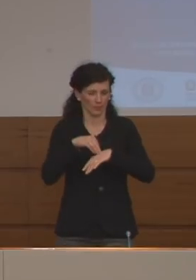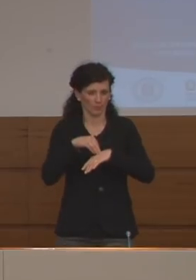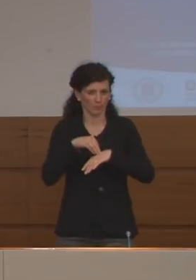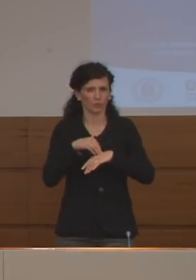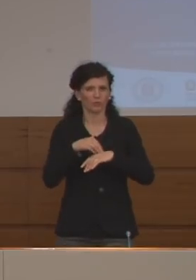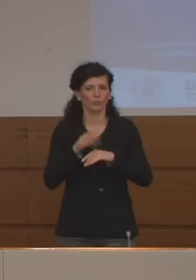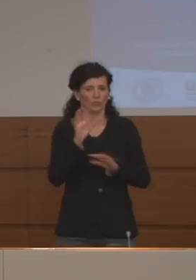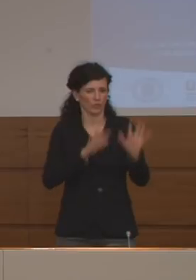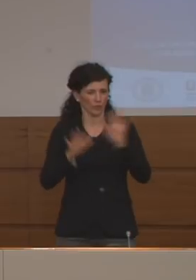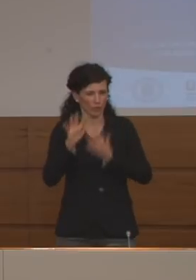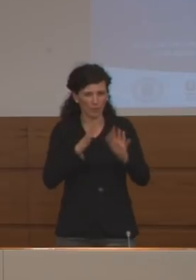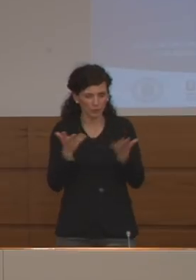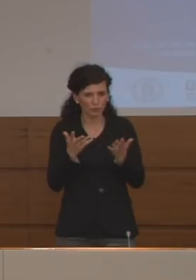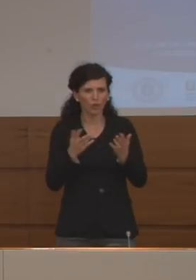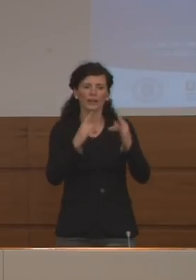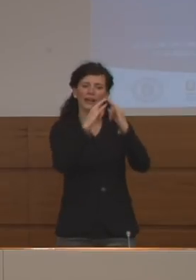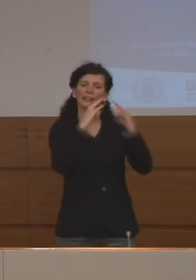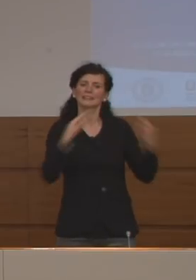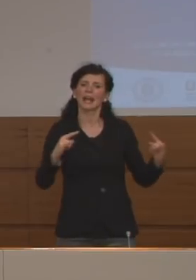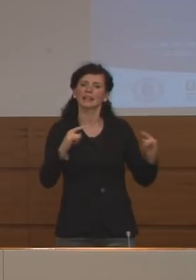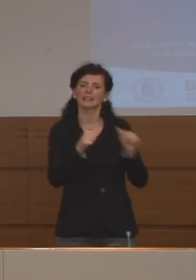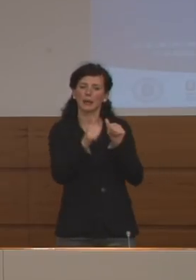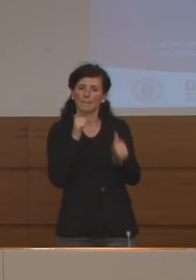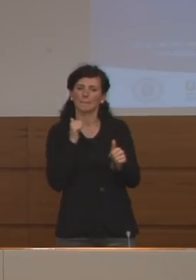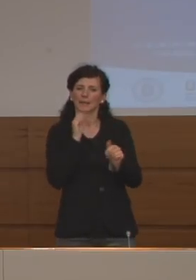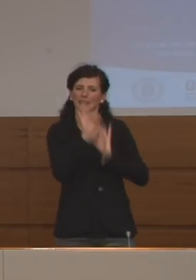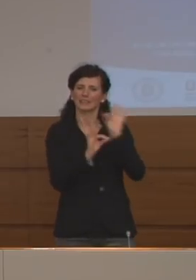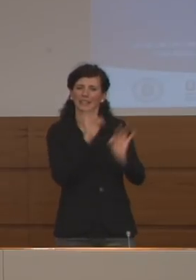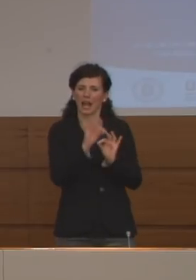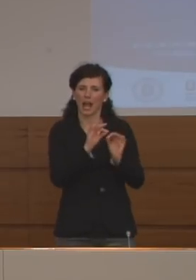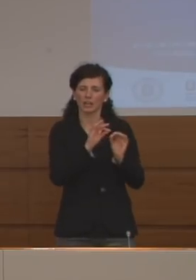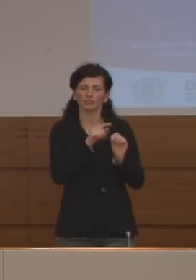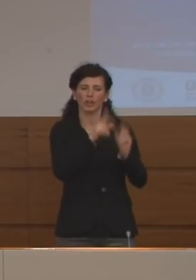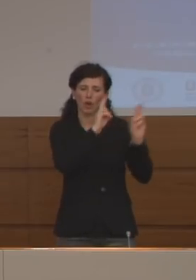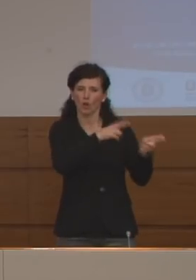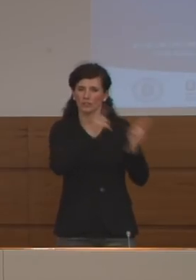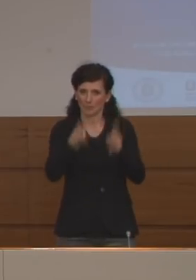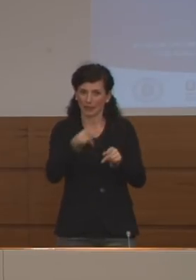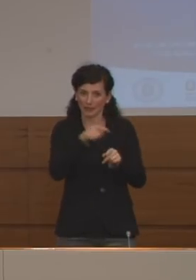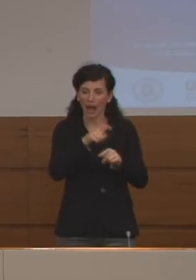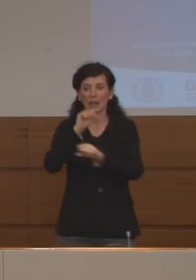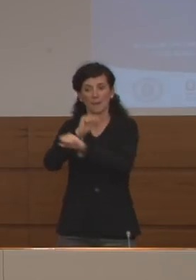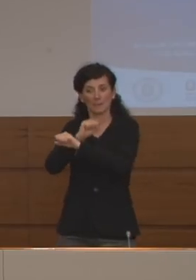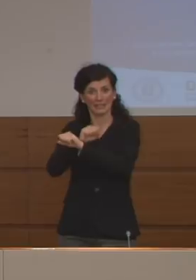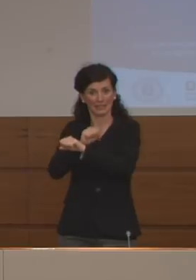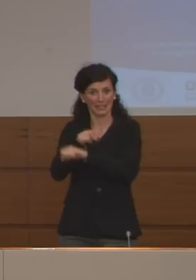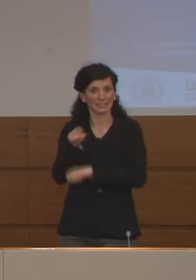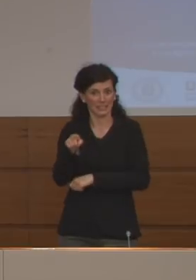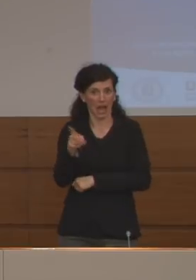tende di pre-triage nelle strutture ospedaliere e nei penitenziari,